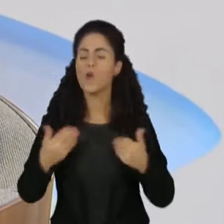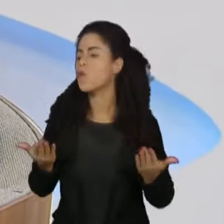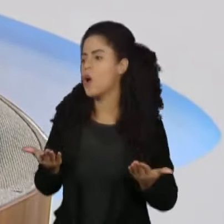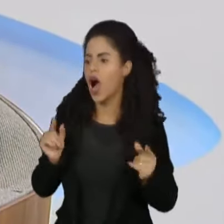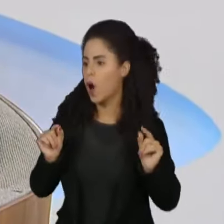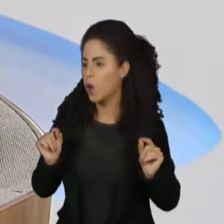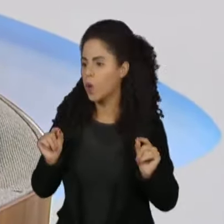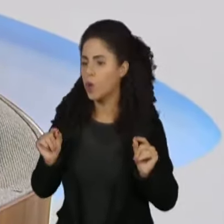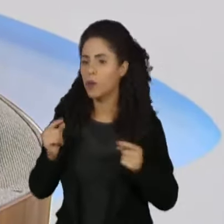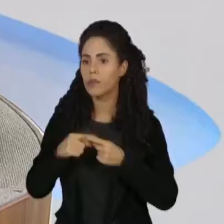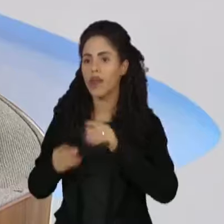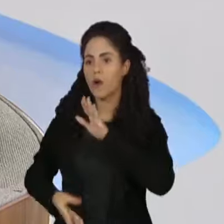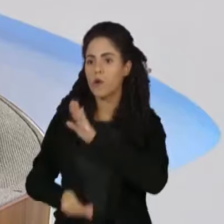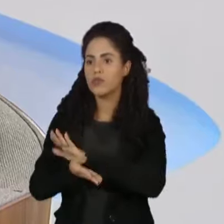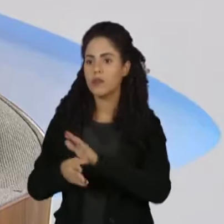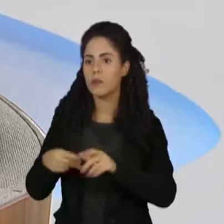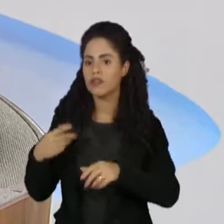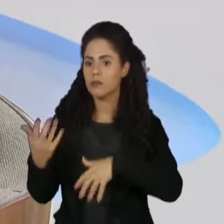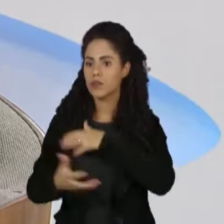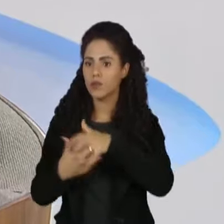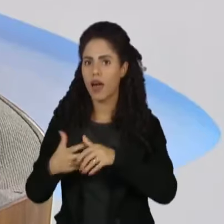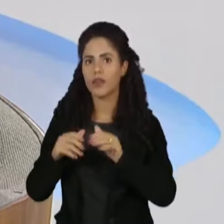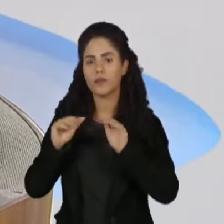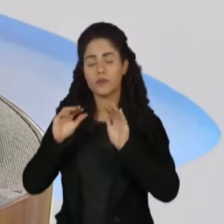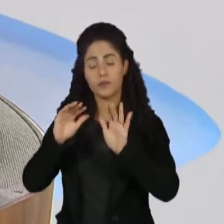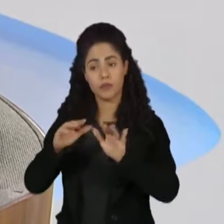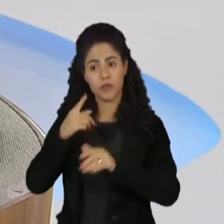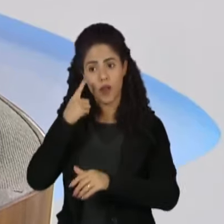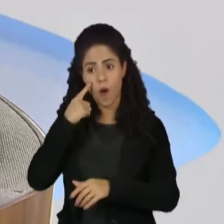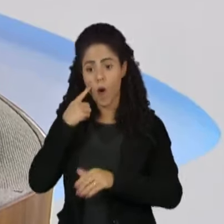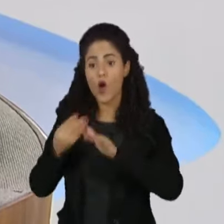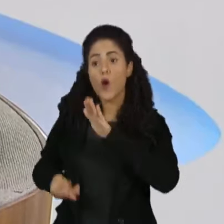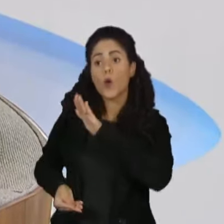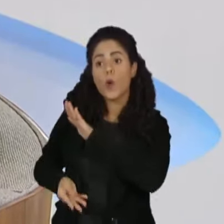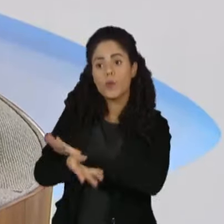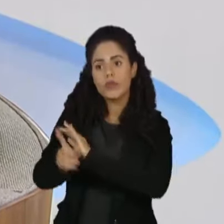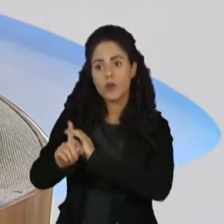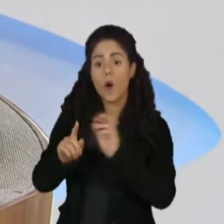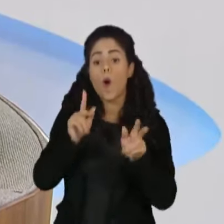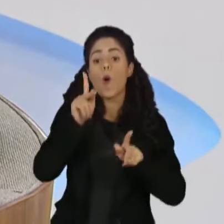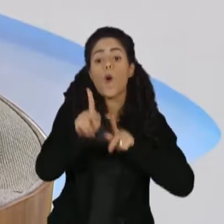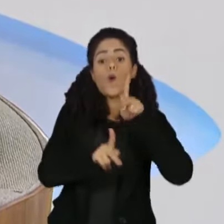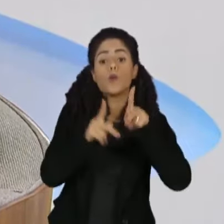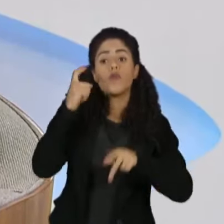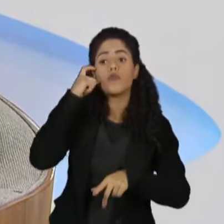sobre corrupção eu não tô abando que houve corrupção mas essa percepção sobre corrupção